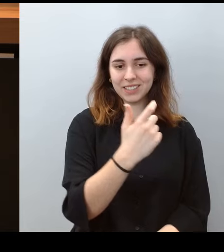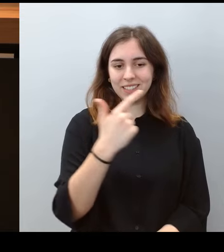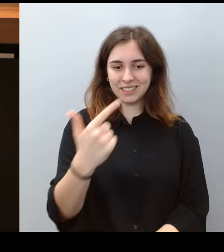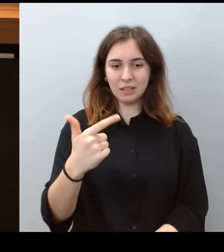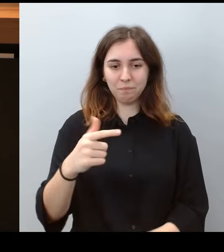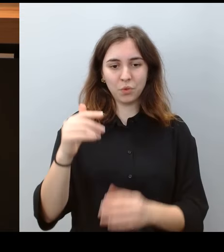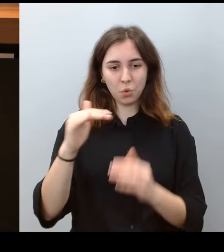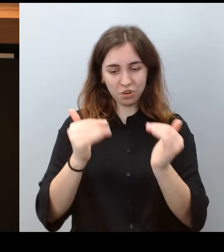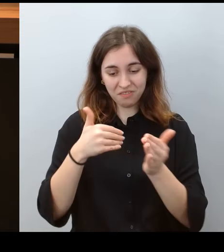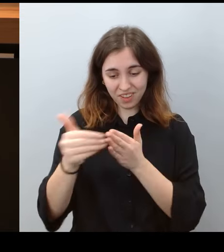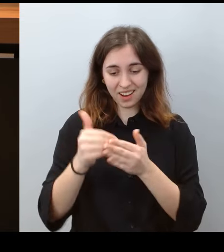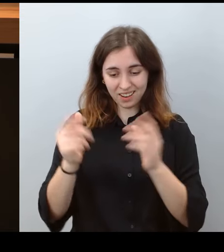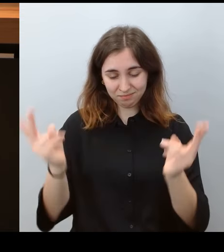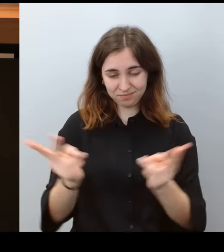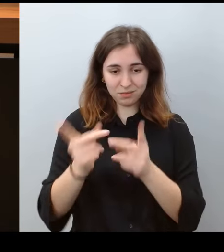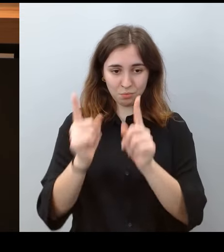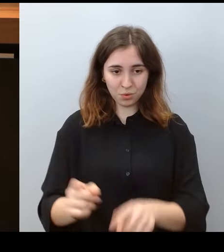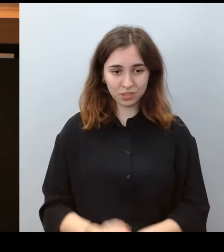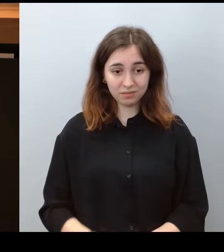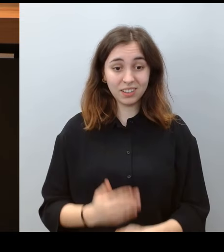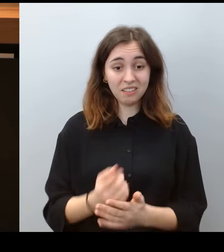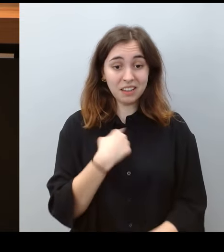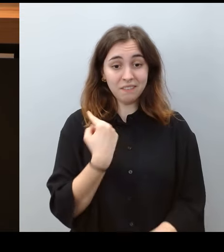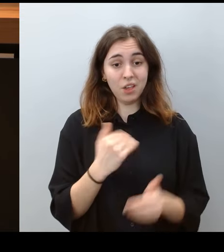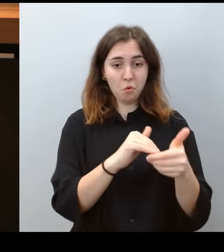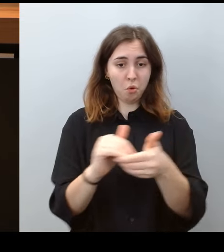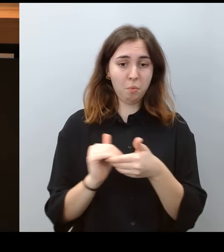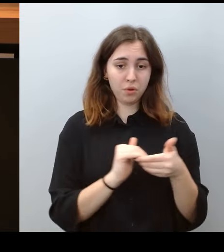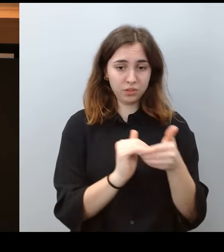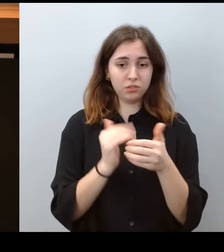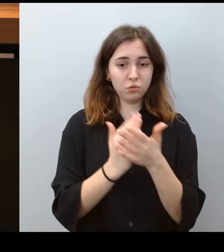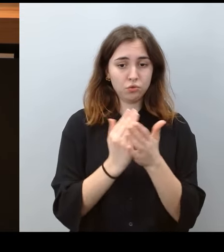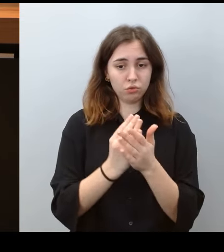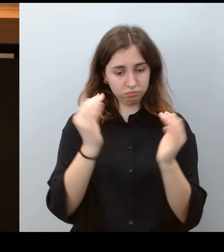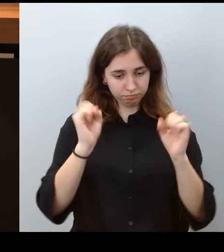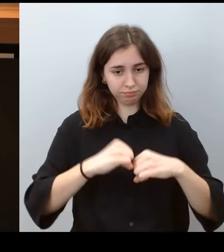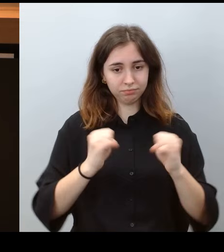dass sie zweite Unterkünfte etatisiert worden ist im Haushalt.